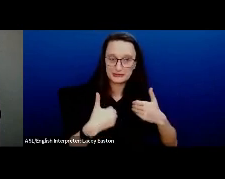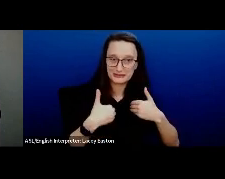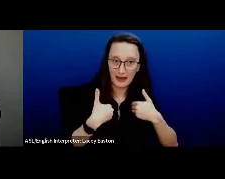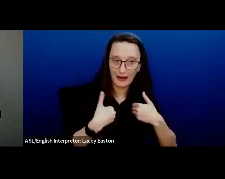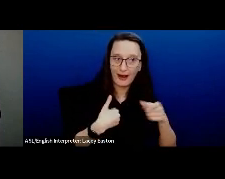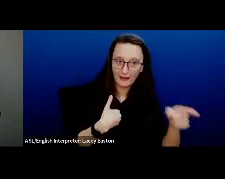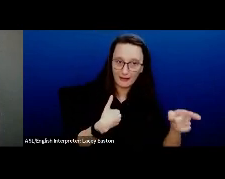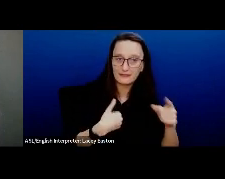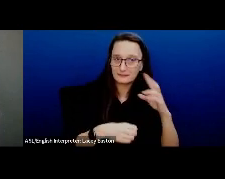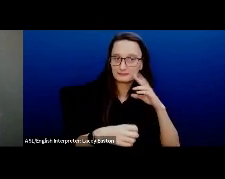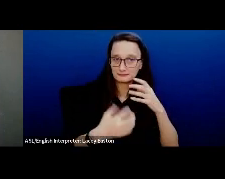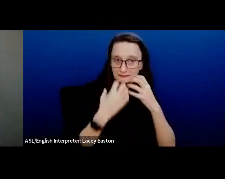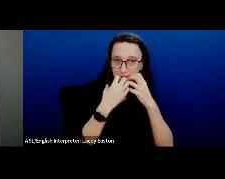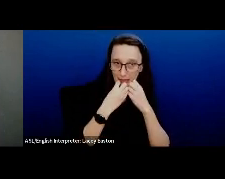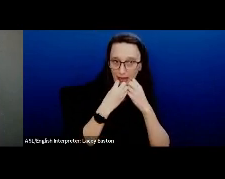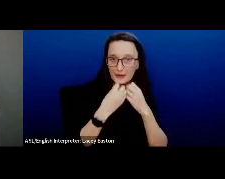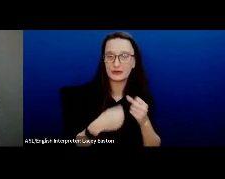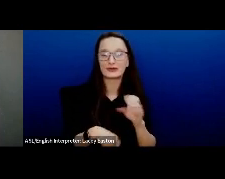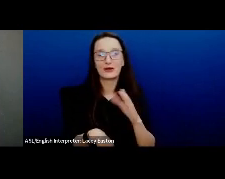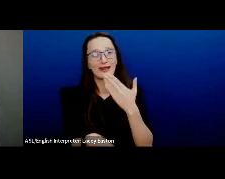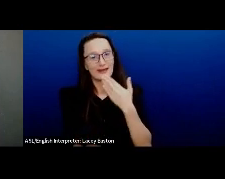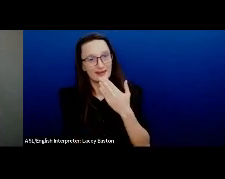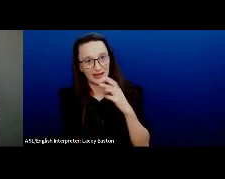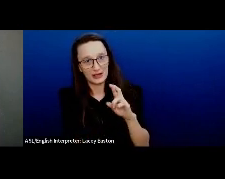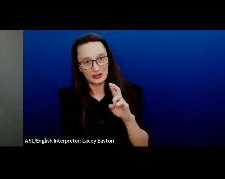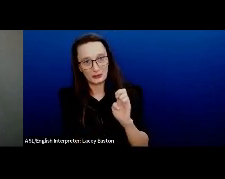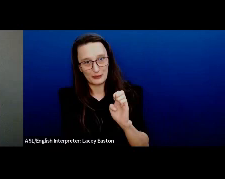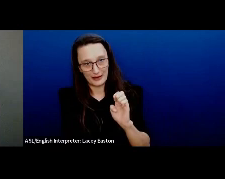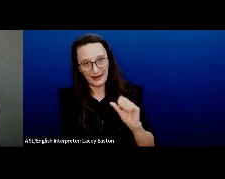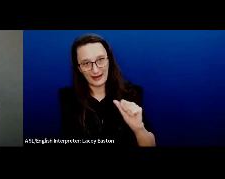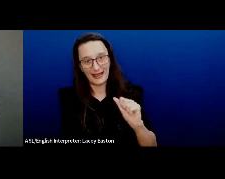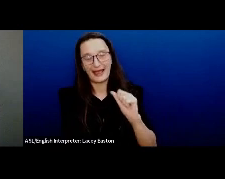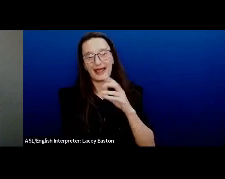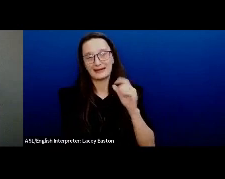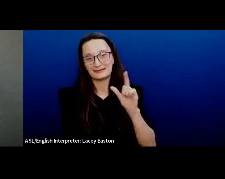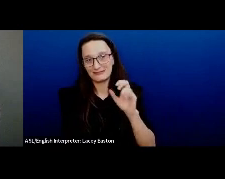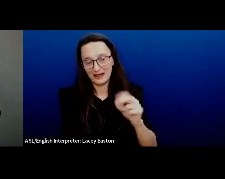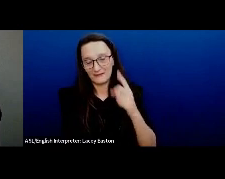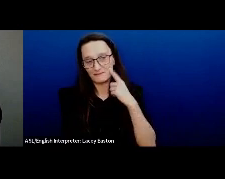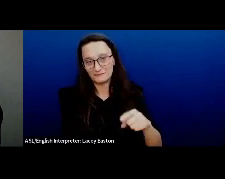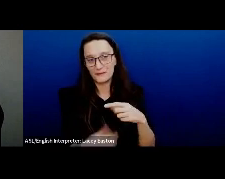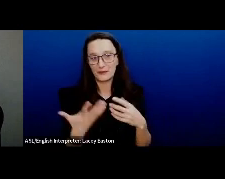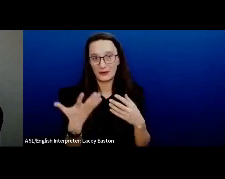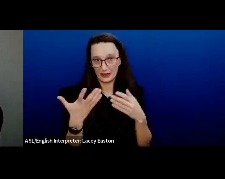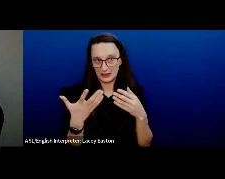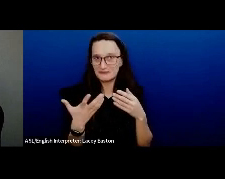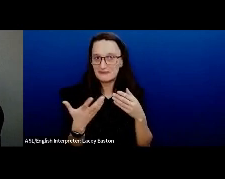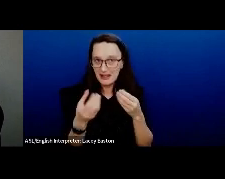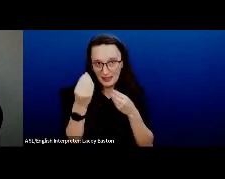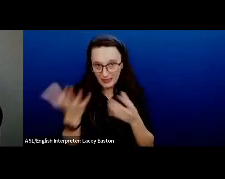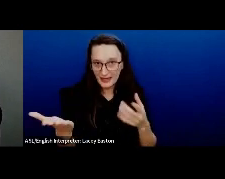pueden hacer preguntas y que ustedes aprecian las preguntas, así que siempre es bueno